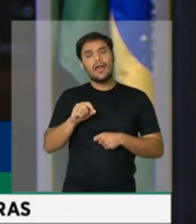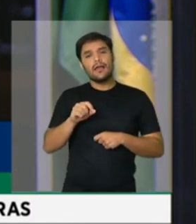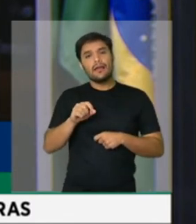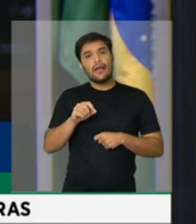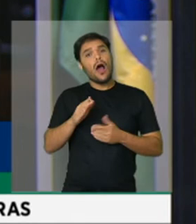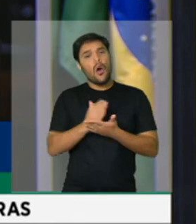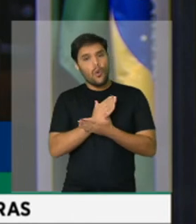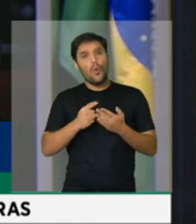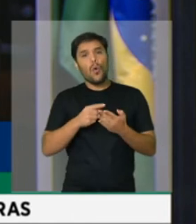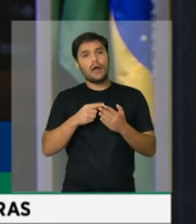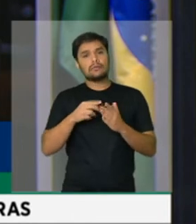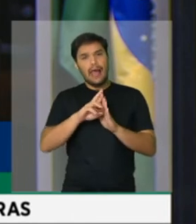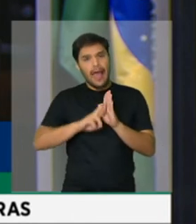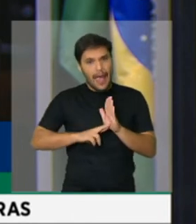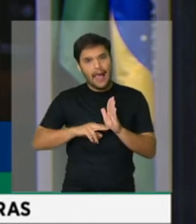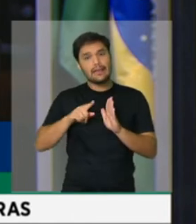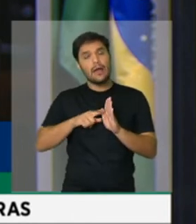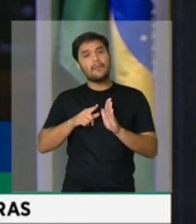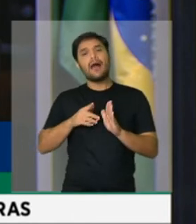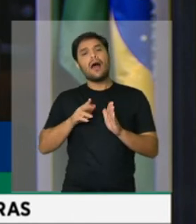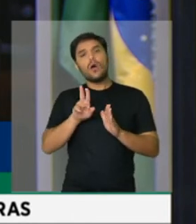ENERGIA. AINDA A RESPEITO DA MANUTENÇÃO DOS CONTRATOS DE